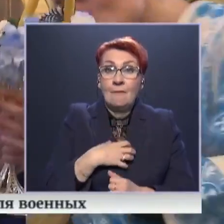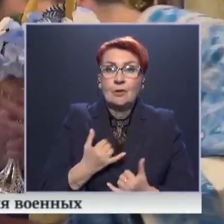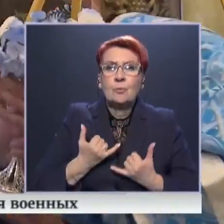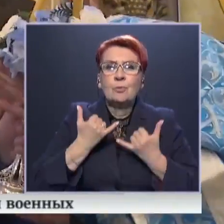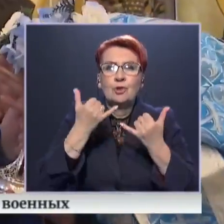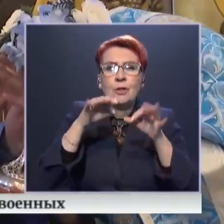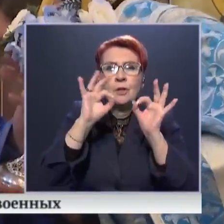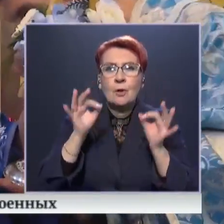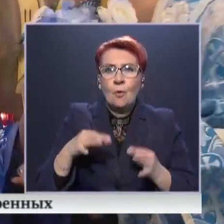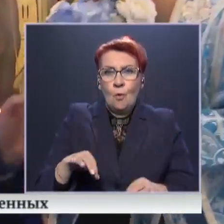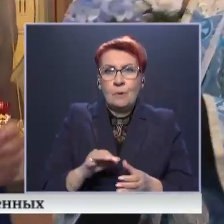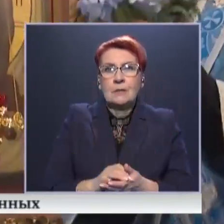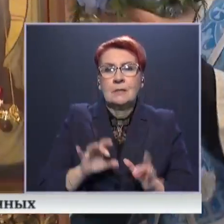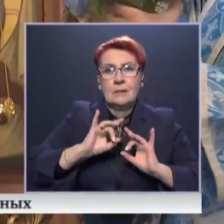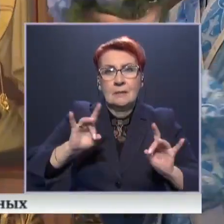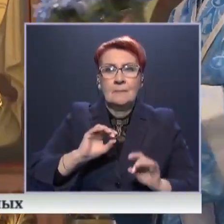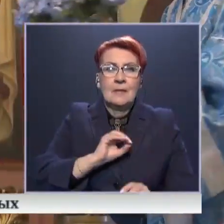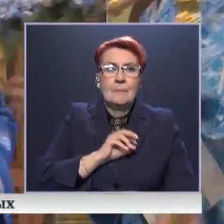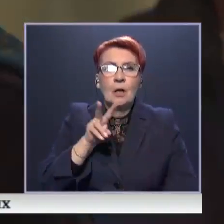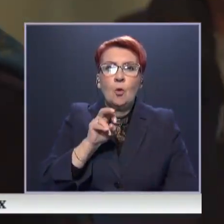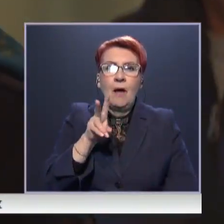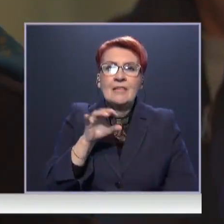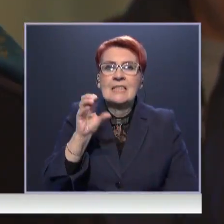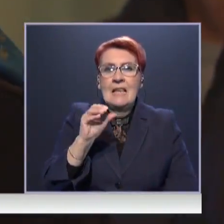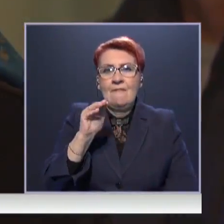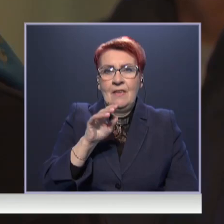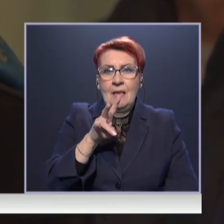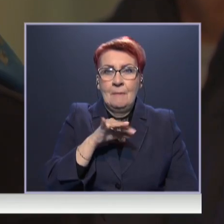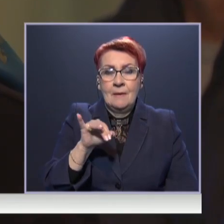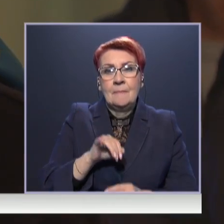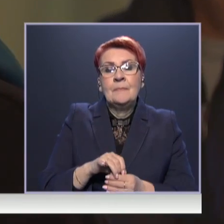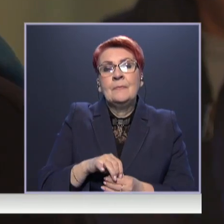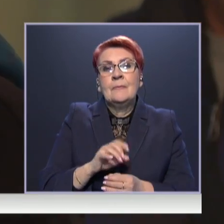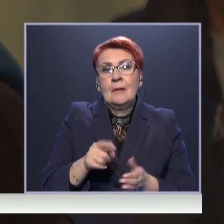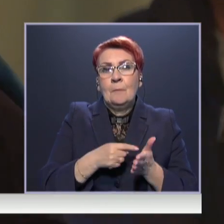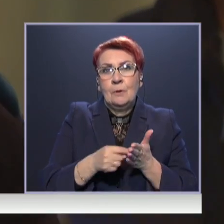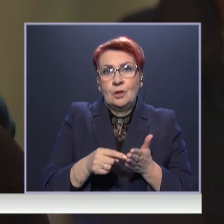образа рассказал своей проповеди епископ луховицкие финии Владыка подчеркнул что кражи святыни в начале